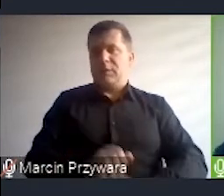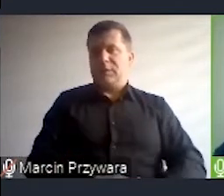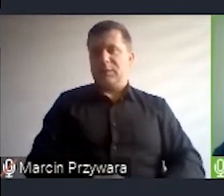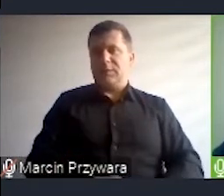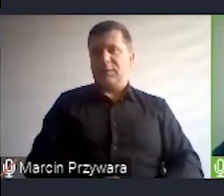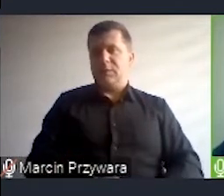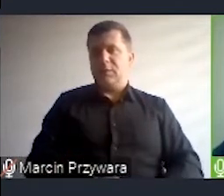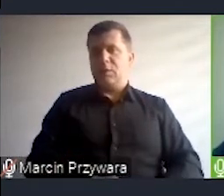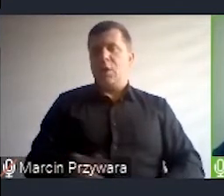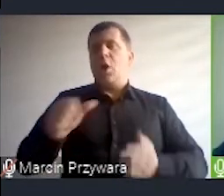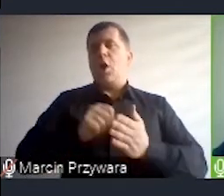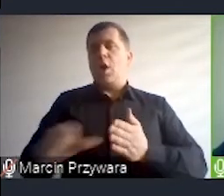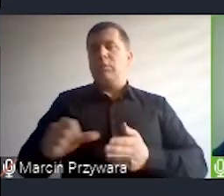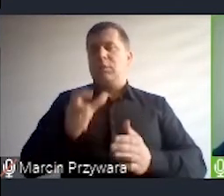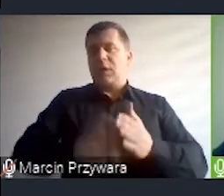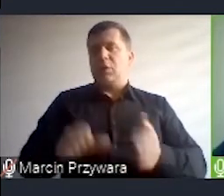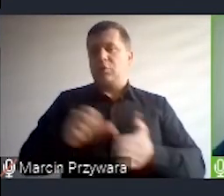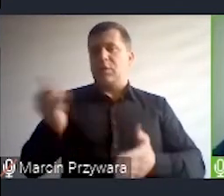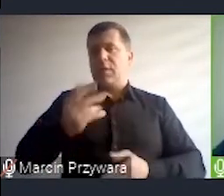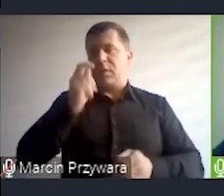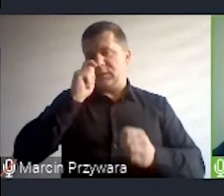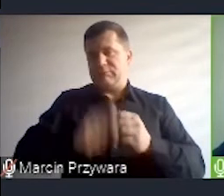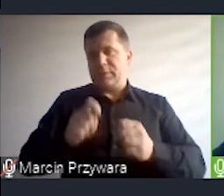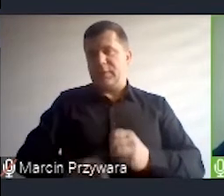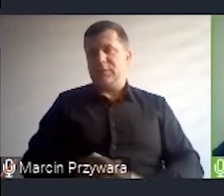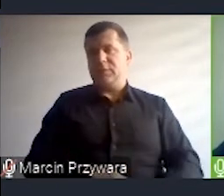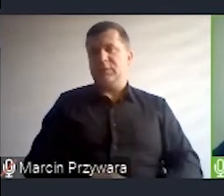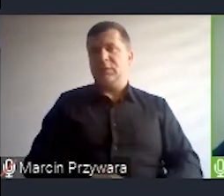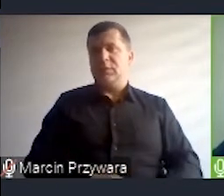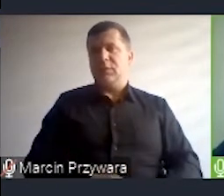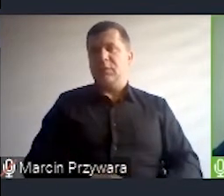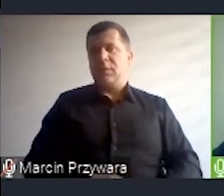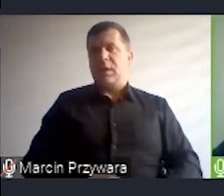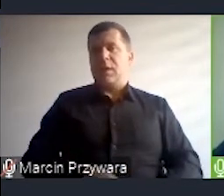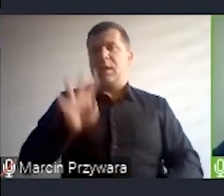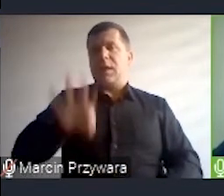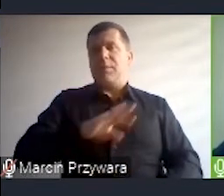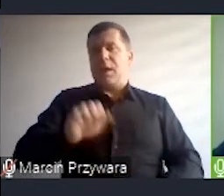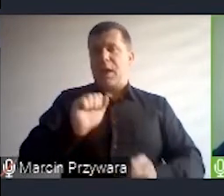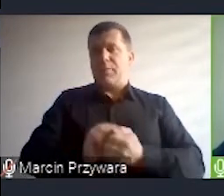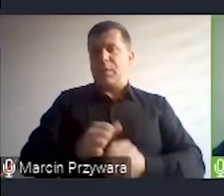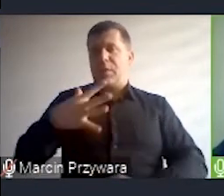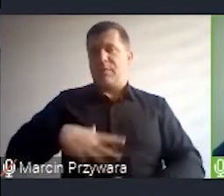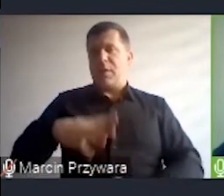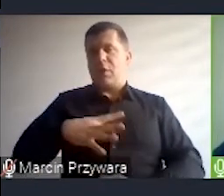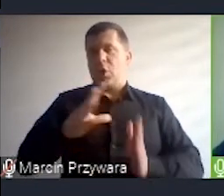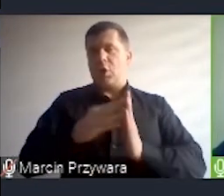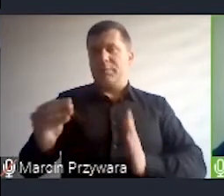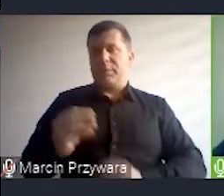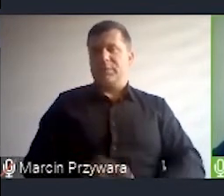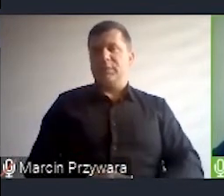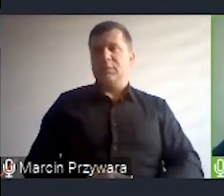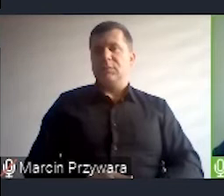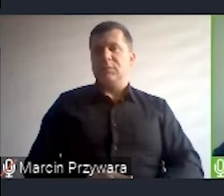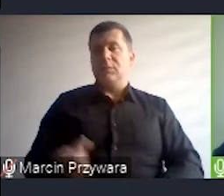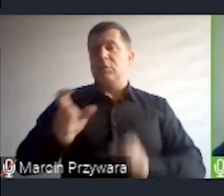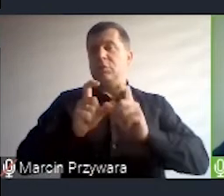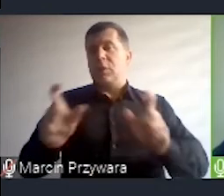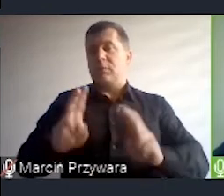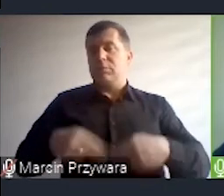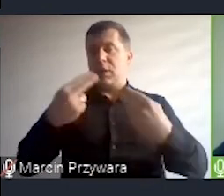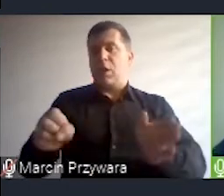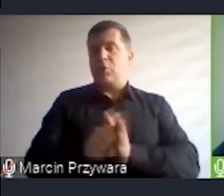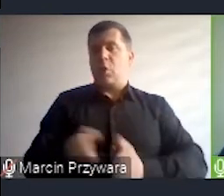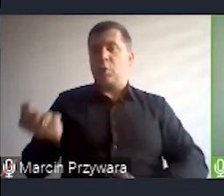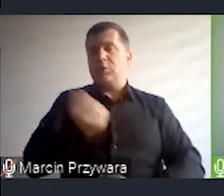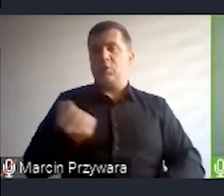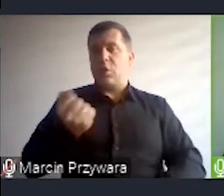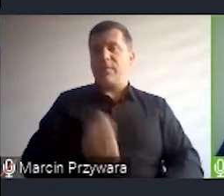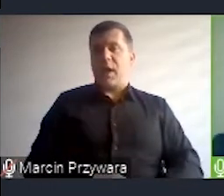więc oprócz karty środka trwałego sprawdzi tabelę amortyzacji, wartości odpisów, moment przekazania do użytkowania,